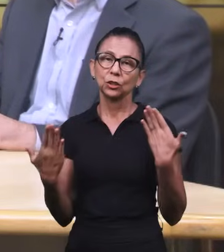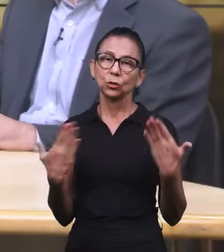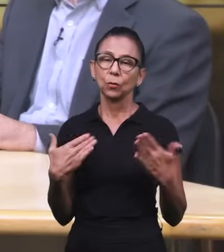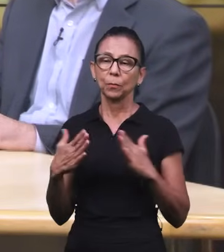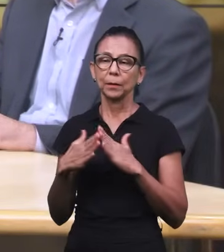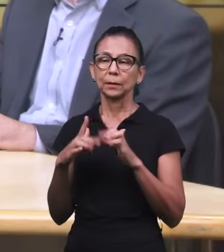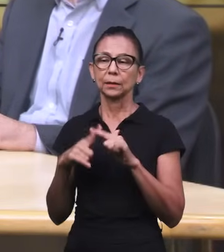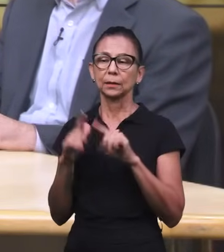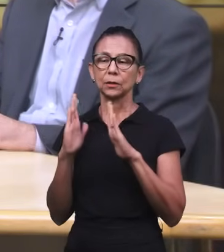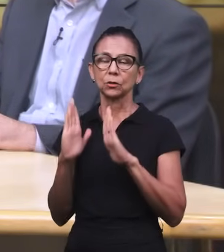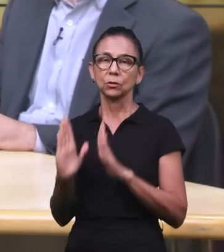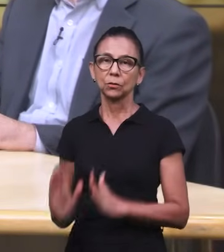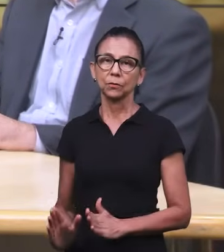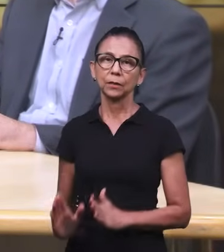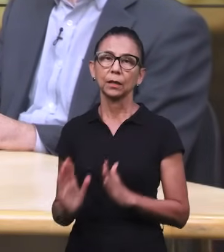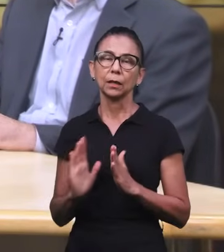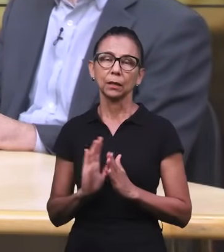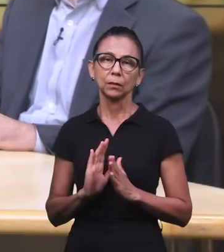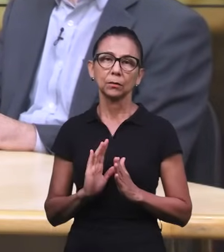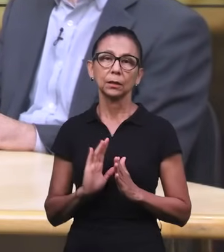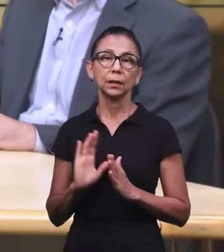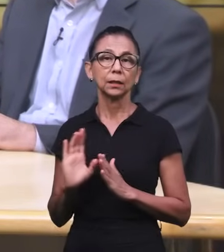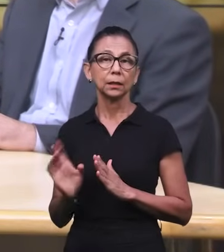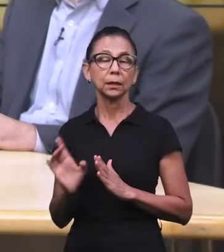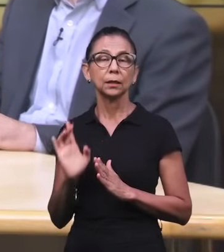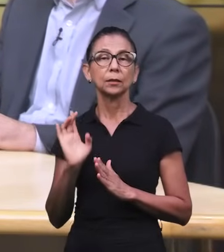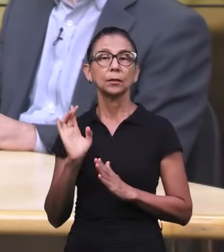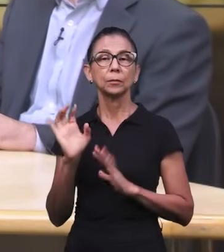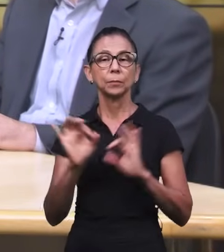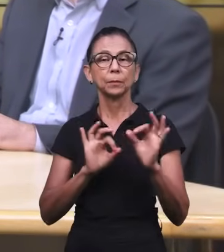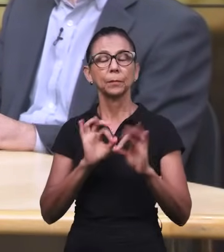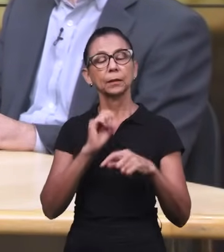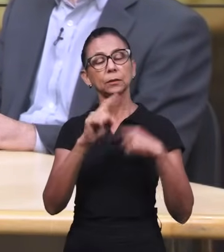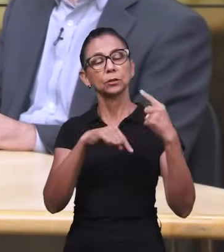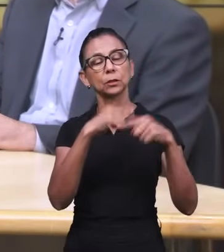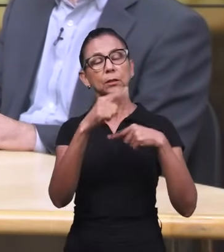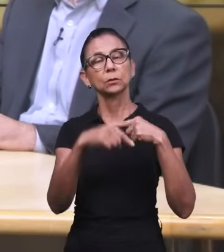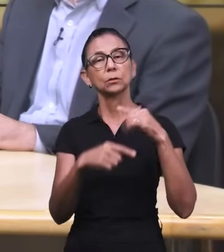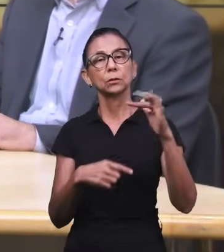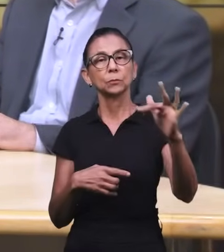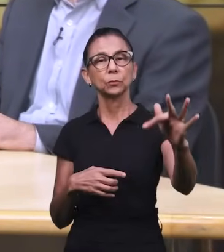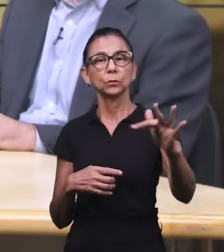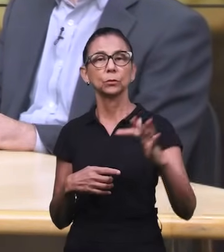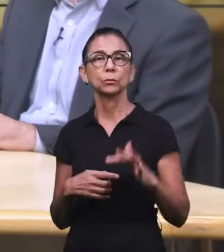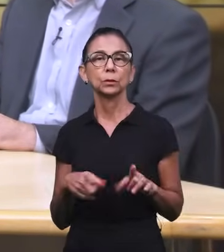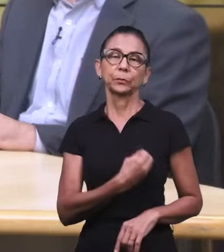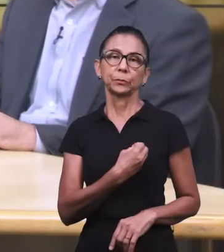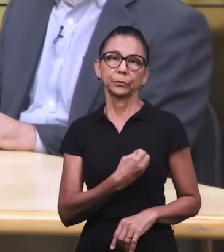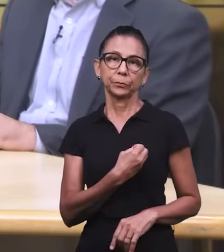preparar gerações futuras Para o Futuro Aliás já prepara para o presente né é o presente na